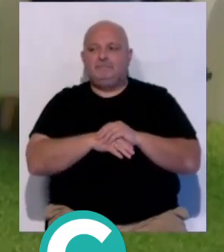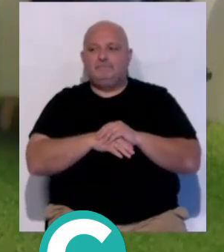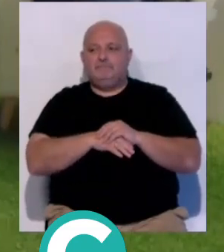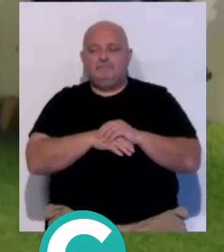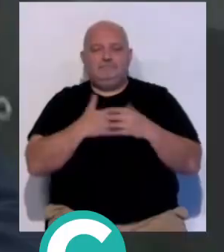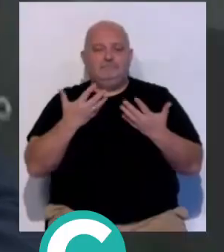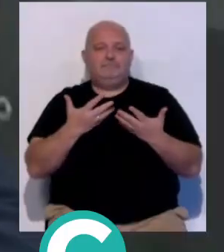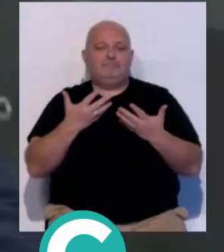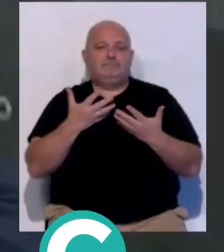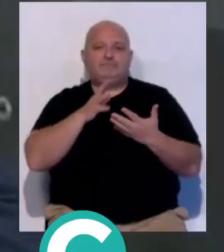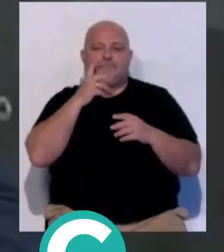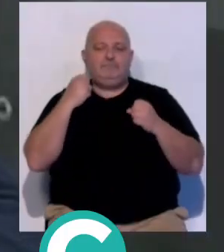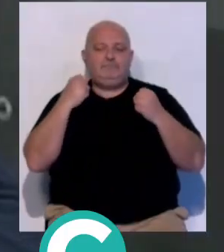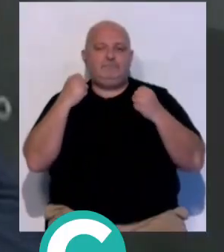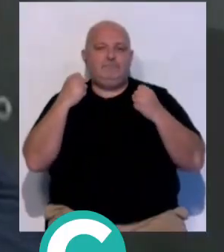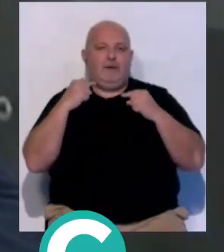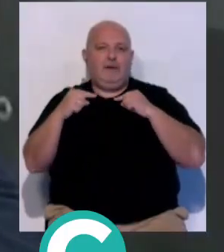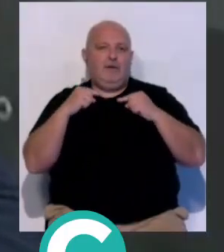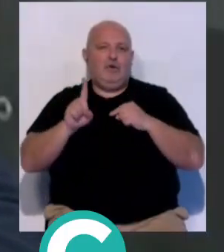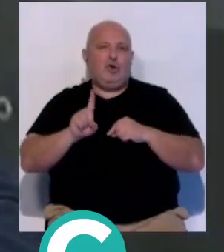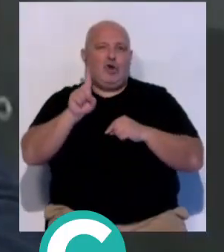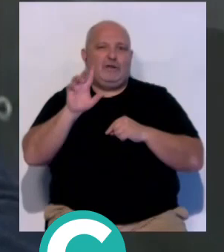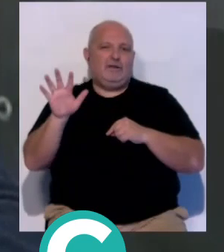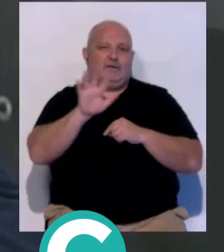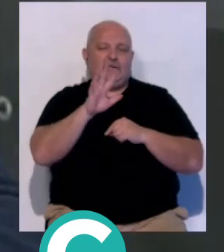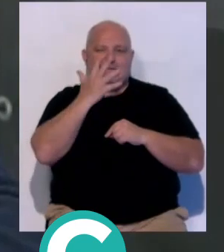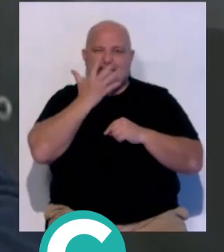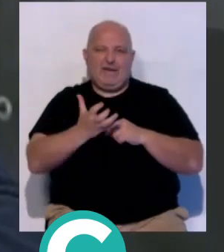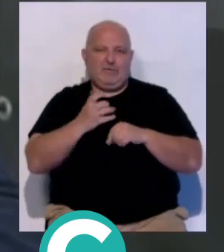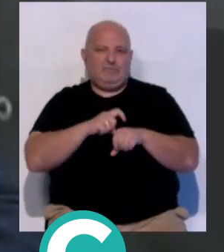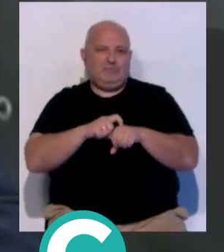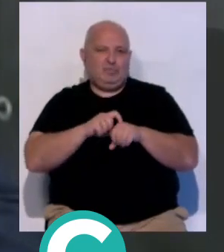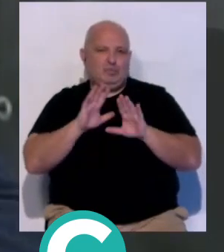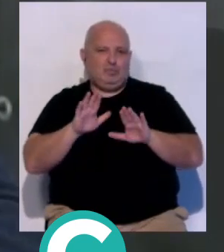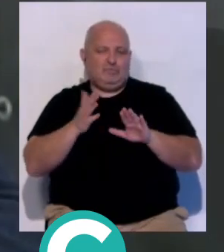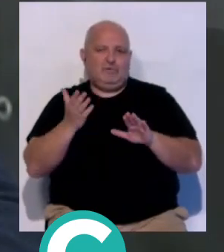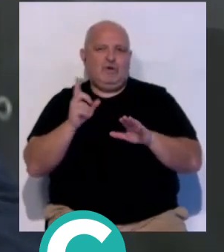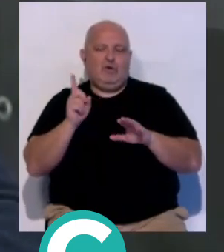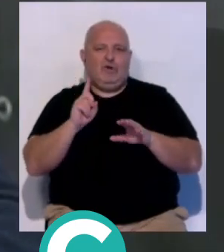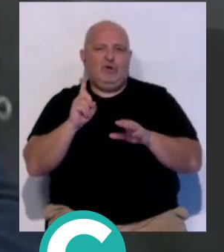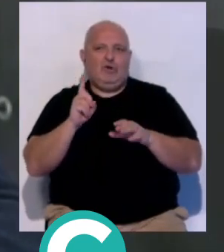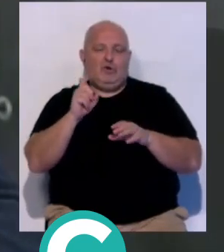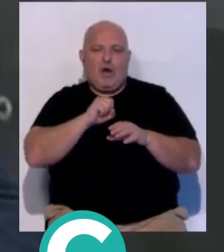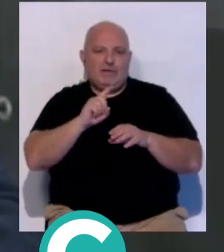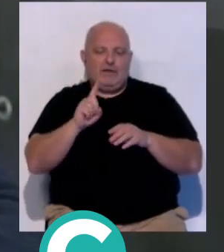que los entrenadores por ahí por el norte pues son muy serios no cante y yo me decía no cantar